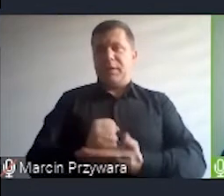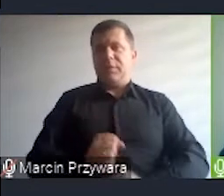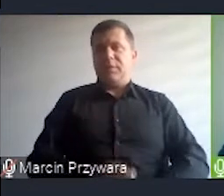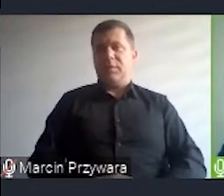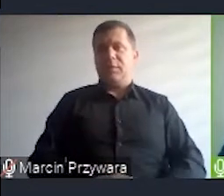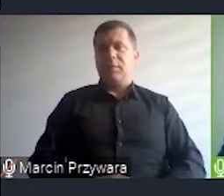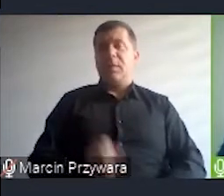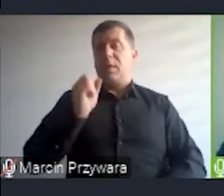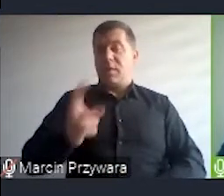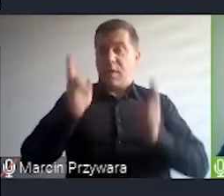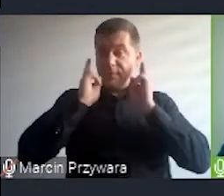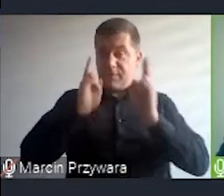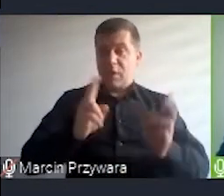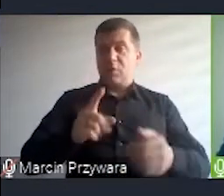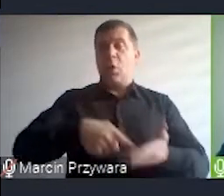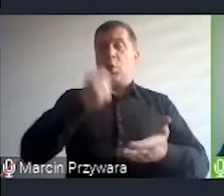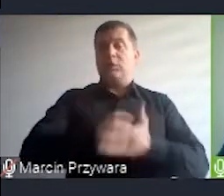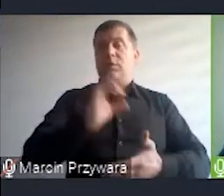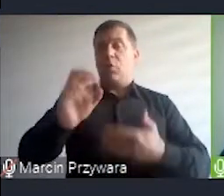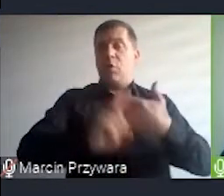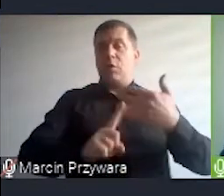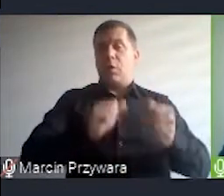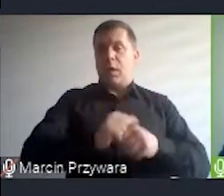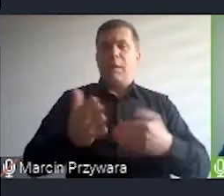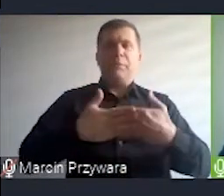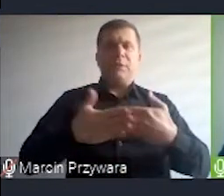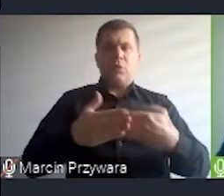I fakt, one w ustawie o rachunkowości są bardzo do siebie zbliżone.